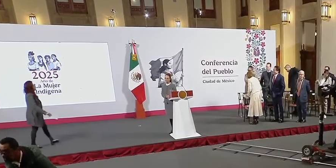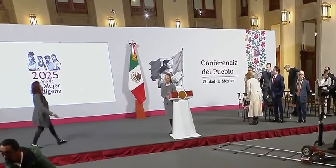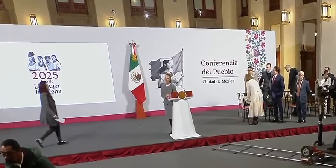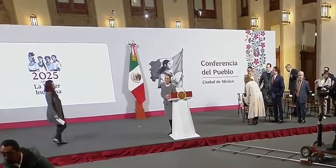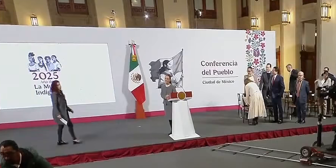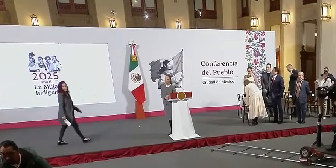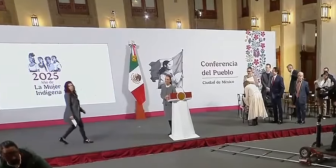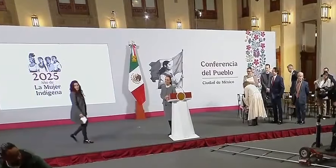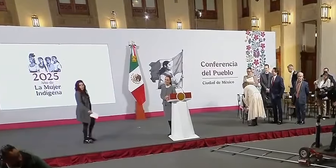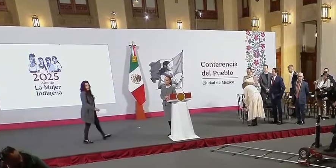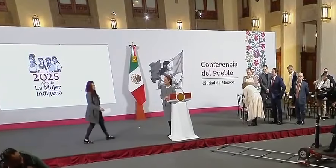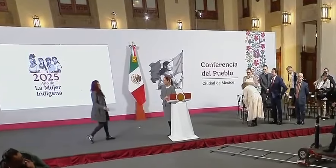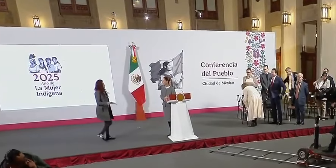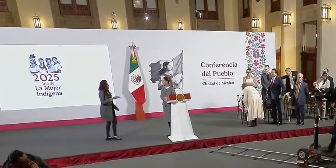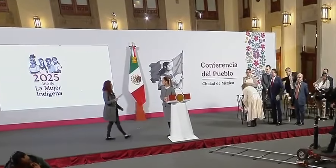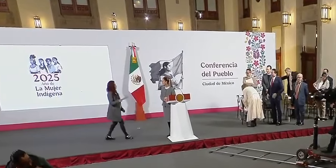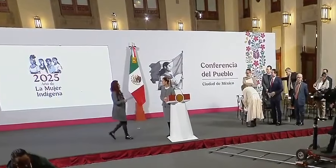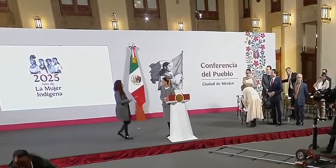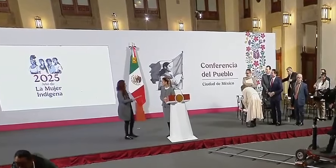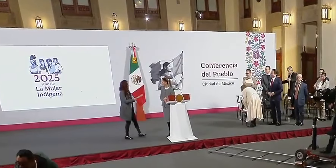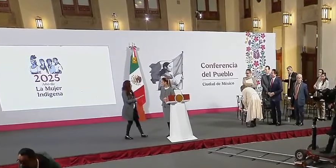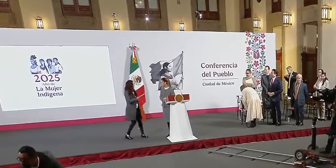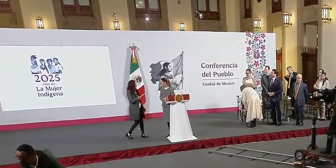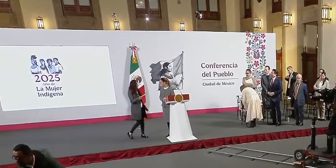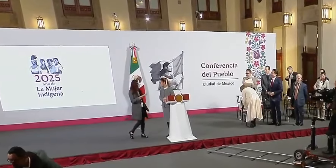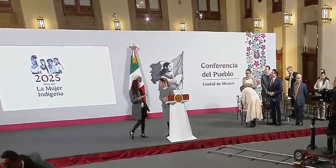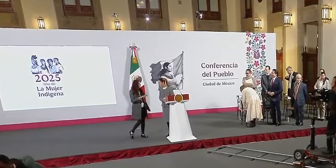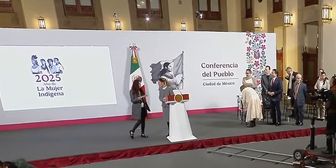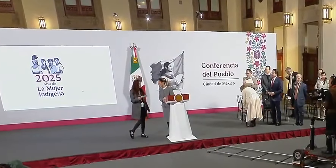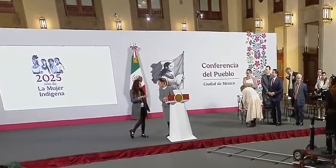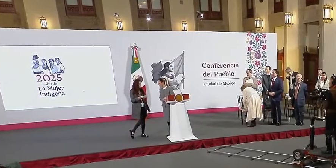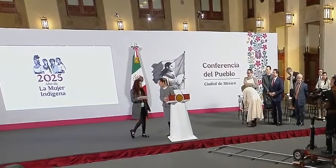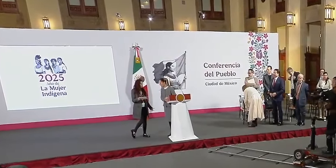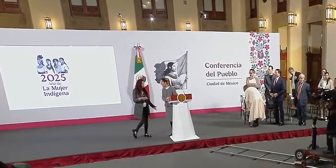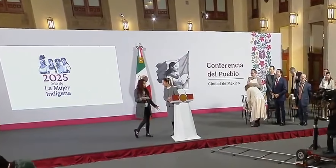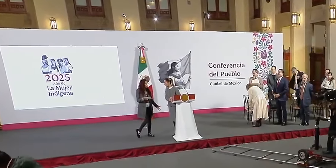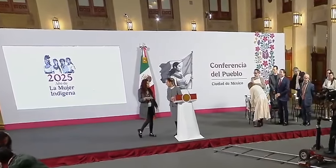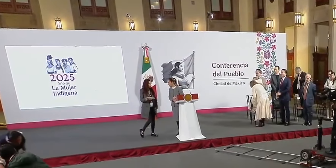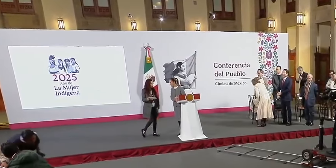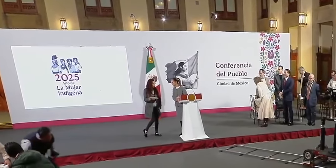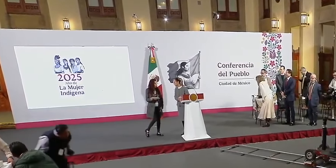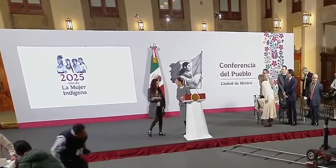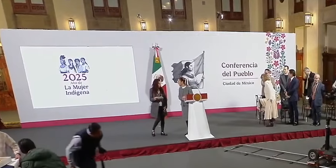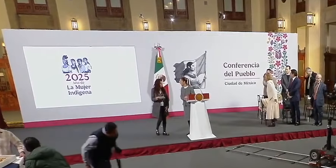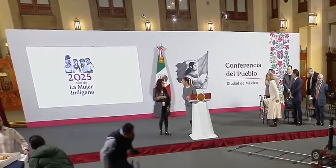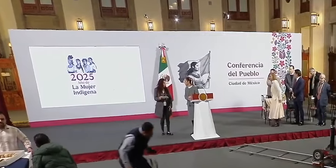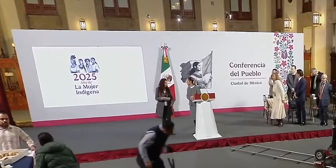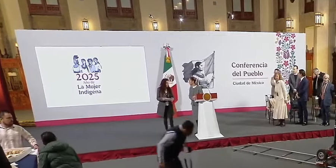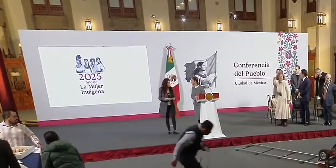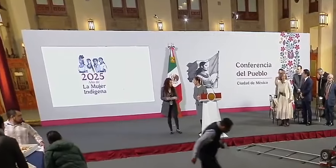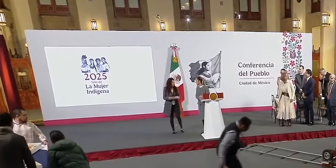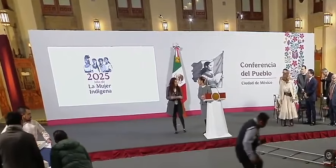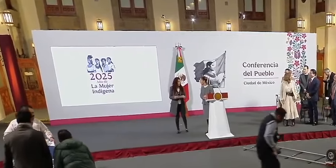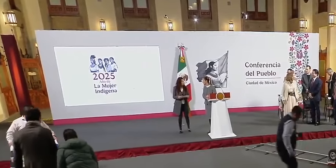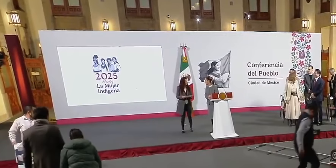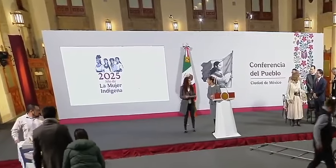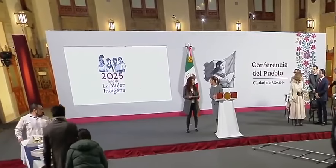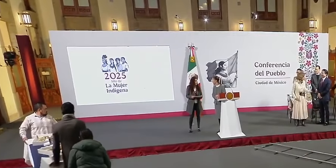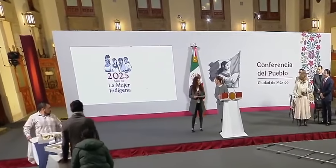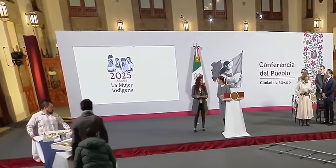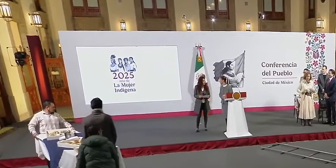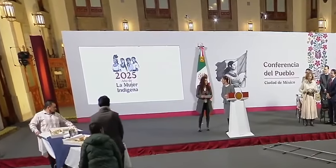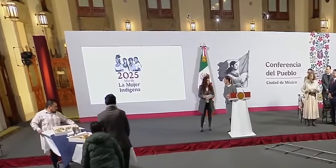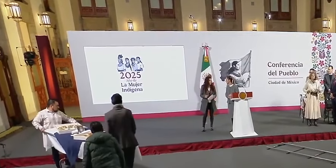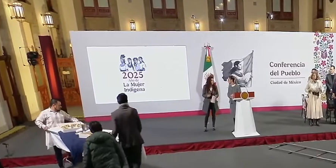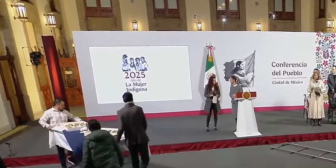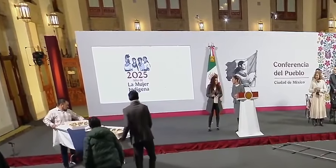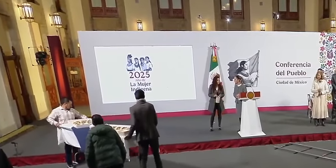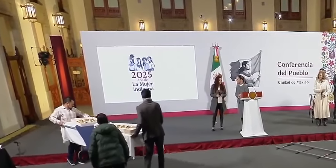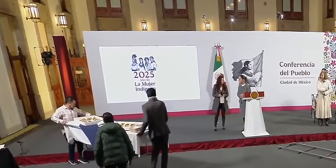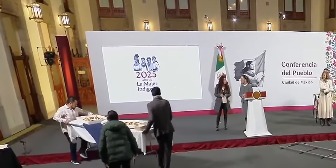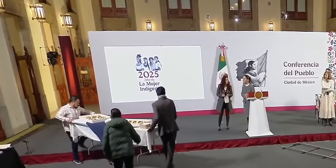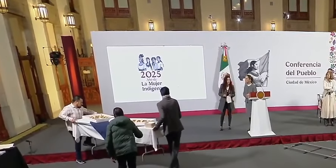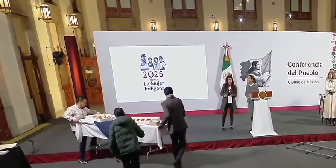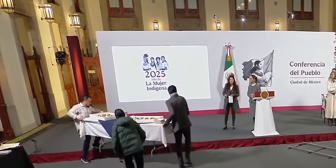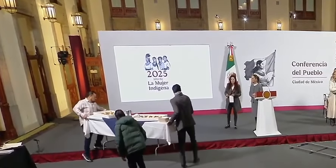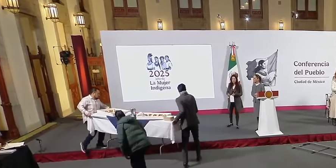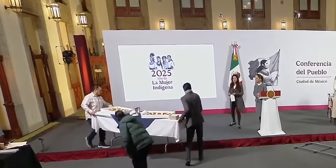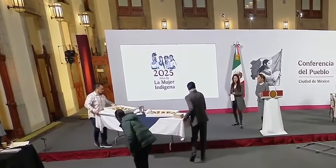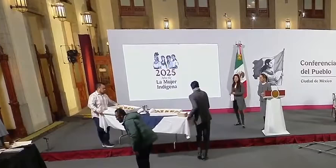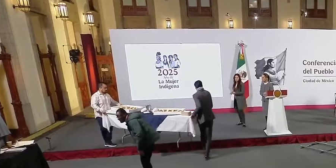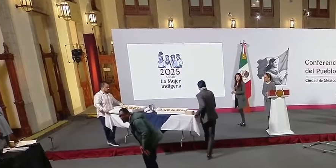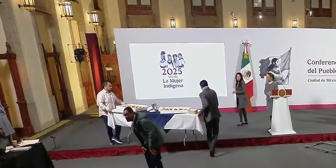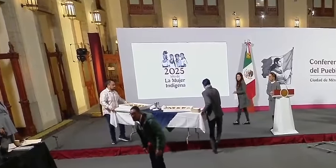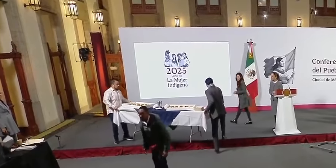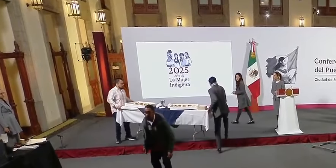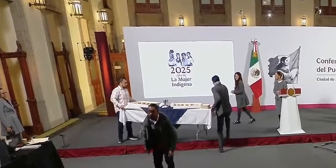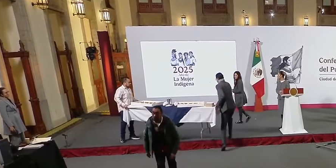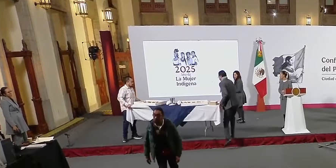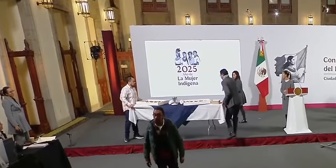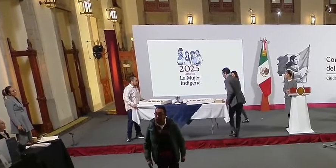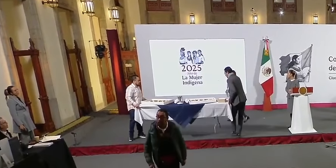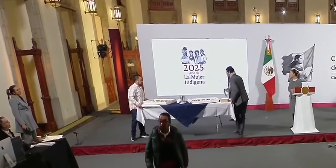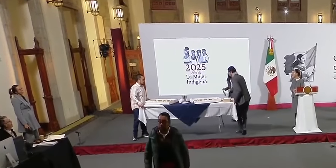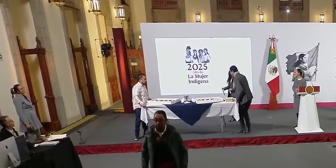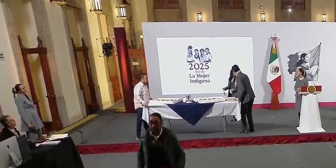mañana Ah por qué no me dices dónde